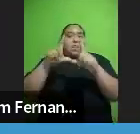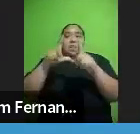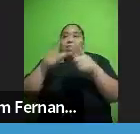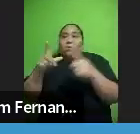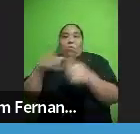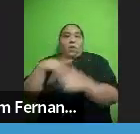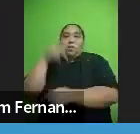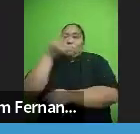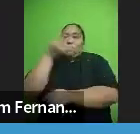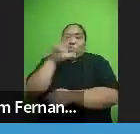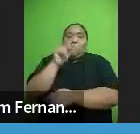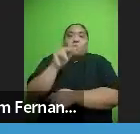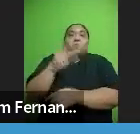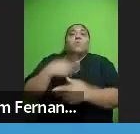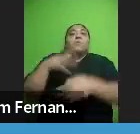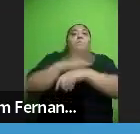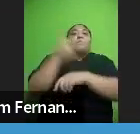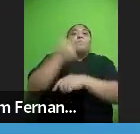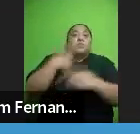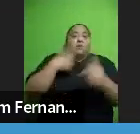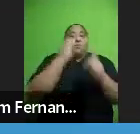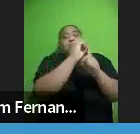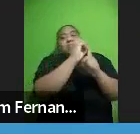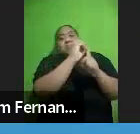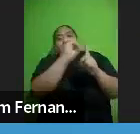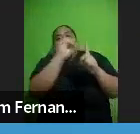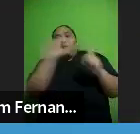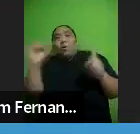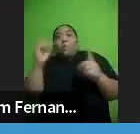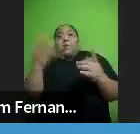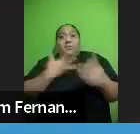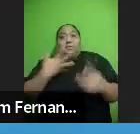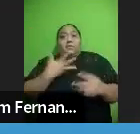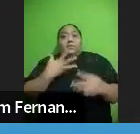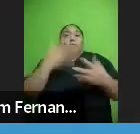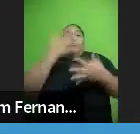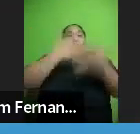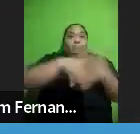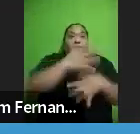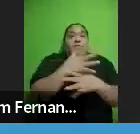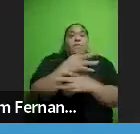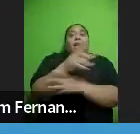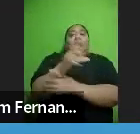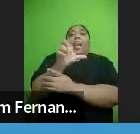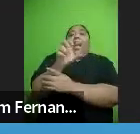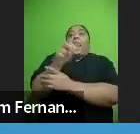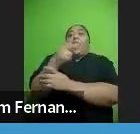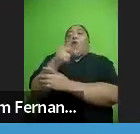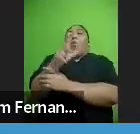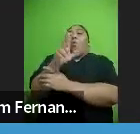lenguaje, porque la uaje, porque la lengua de señas tiene toda una gramática y es una creación humana humana y lenguas humana y lenguas de señas.